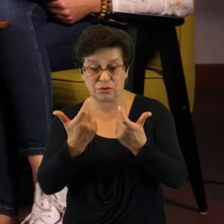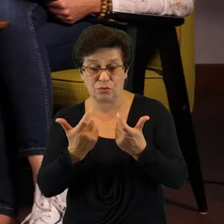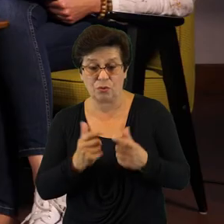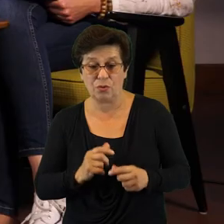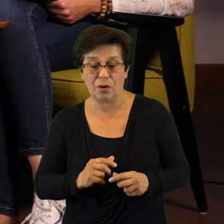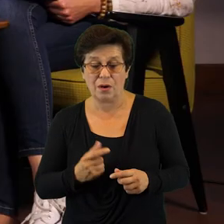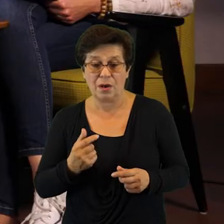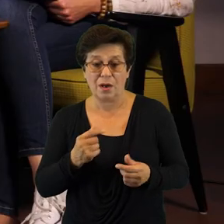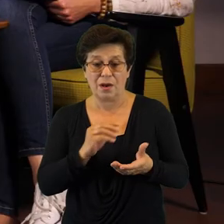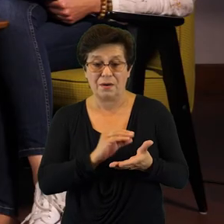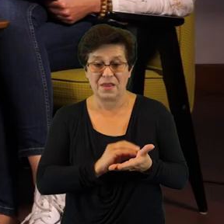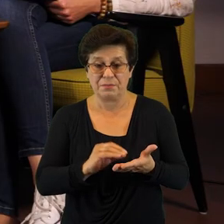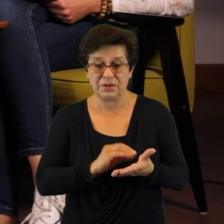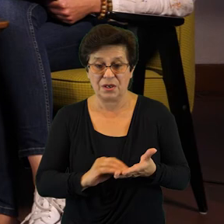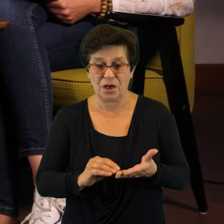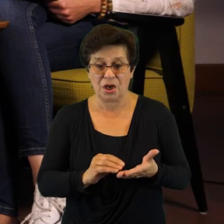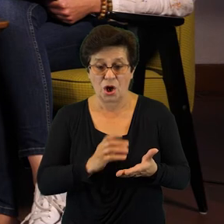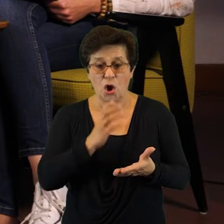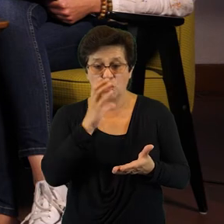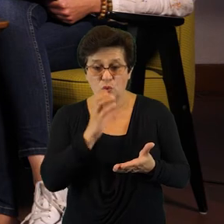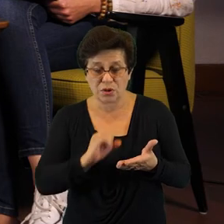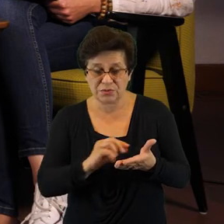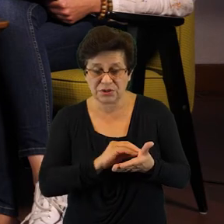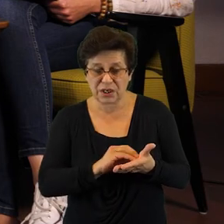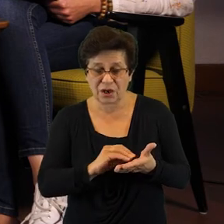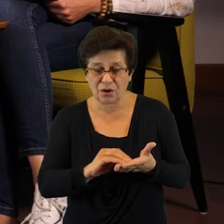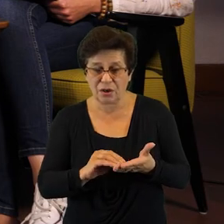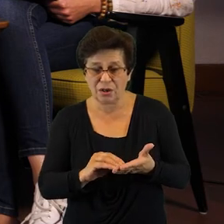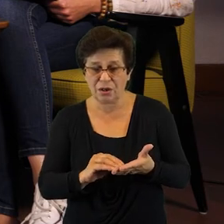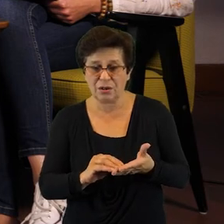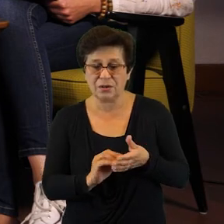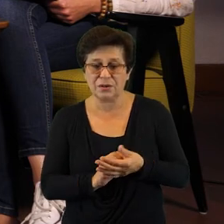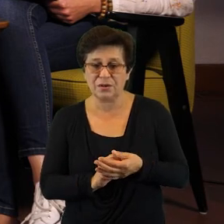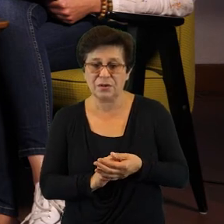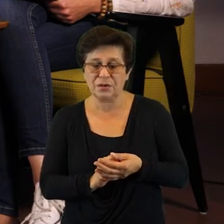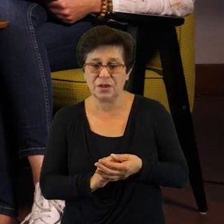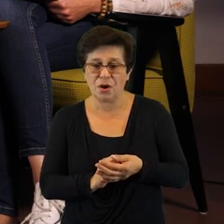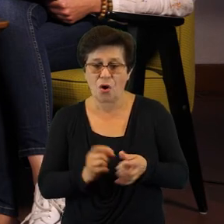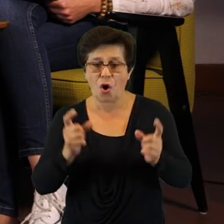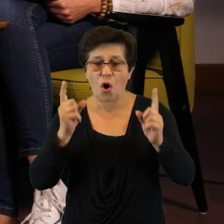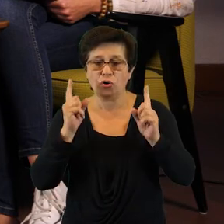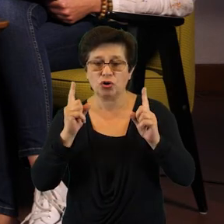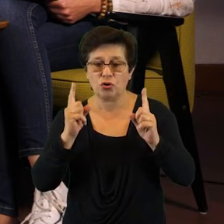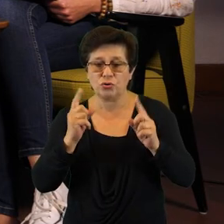I ona wpisała Antoniego Słonimskiego i taki dopisek: "Ostrożnie, choruje na serce".